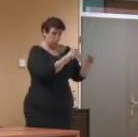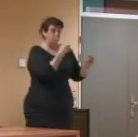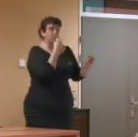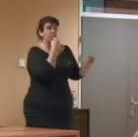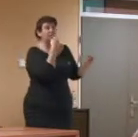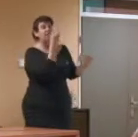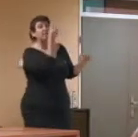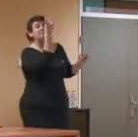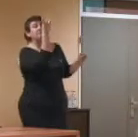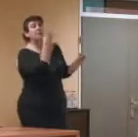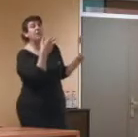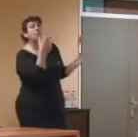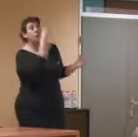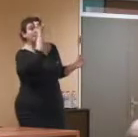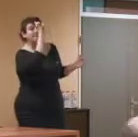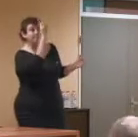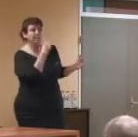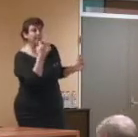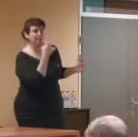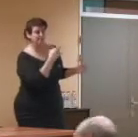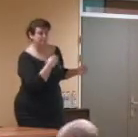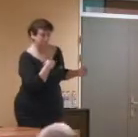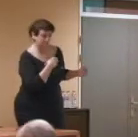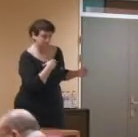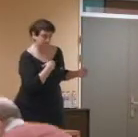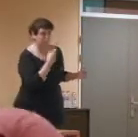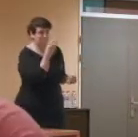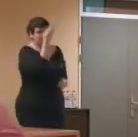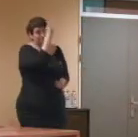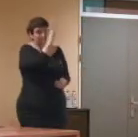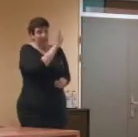comprobar de dónde procedía. Siempre se ha sospechado que ese dinero venía de